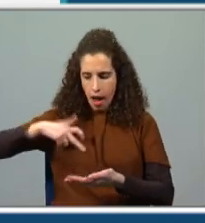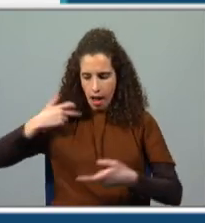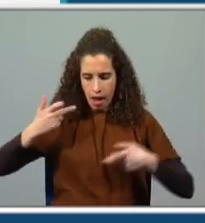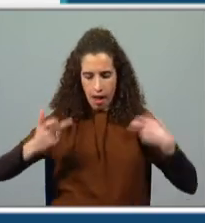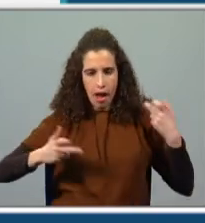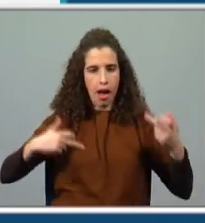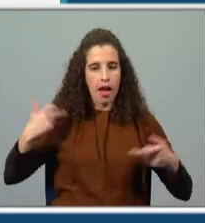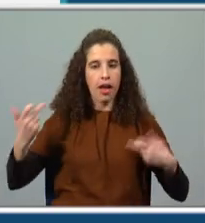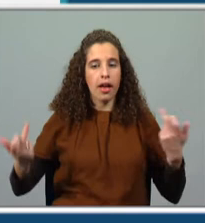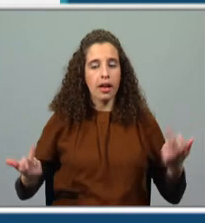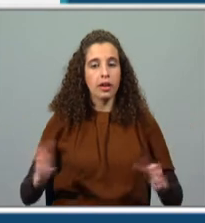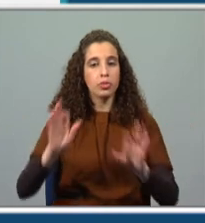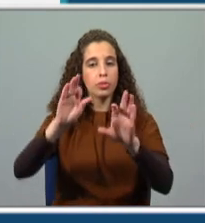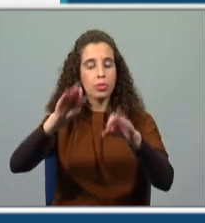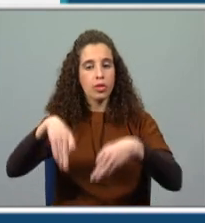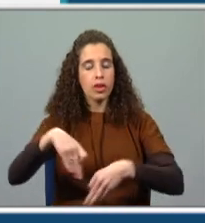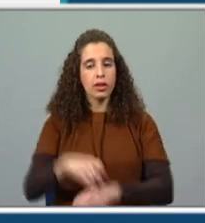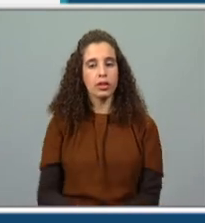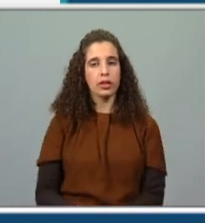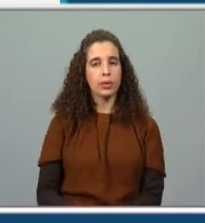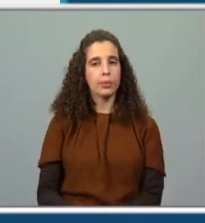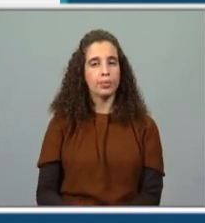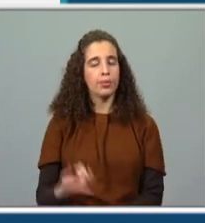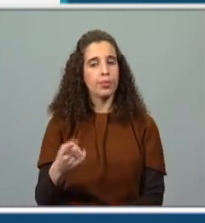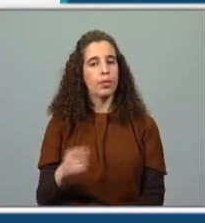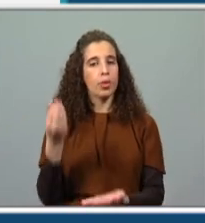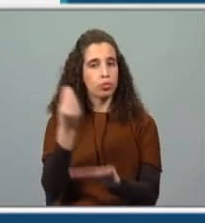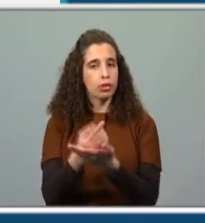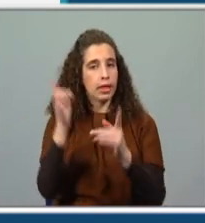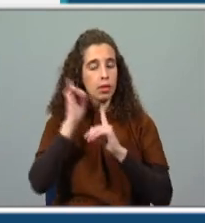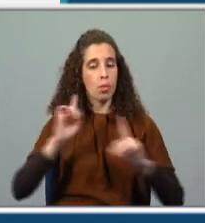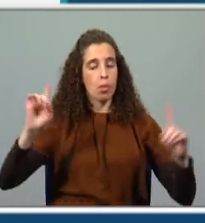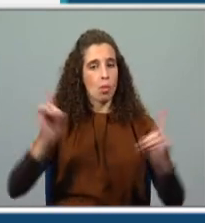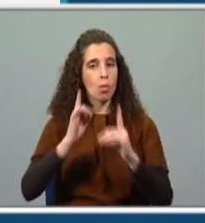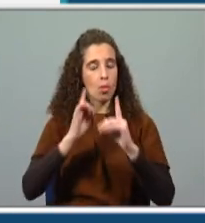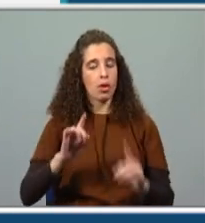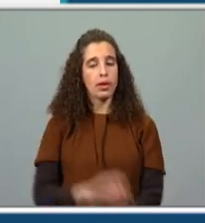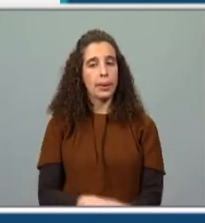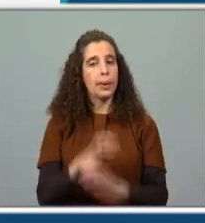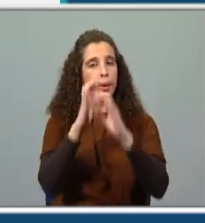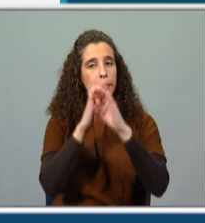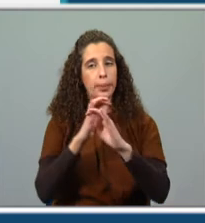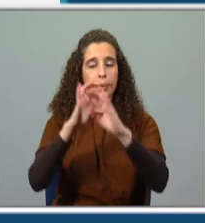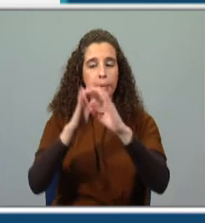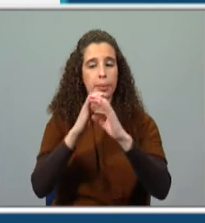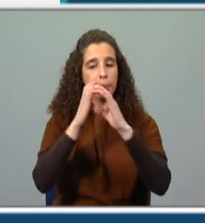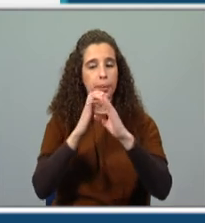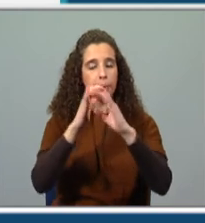e por fim temos um instrumento musical do sopro que será uma ai já vi de casa 最後我們有了樂器將成為一體的呼吸，我已經在家裡看到了